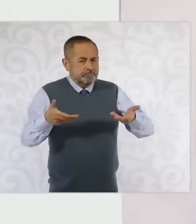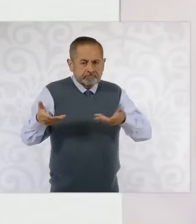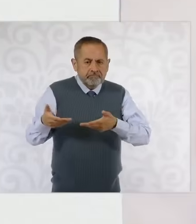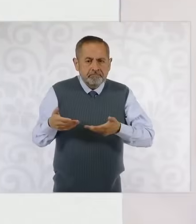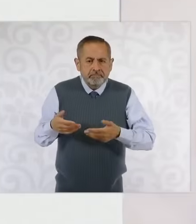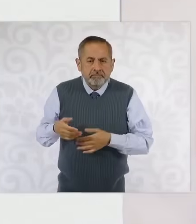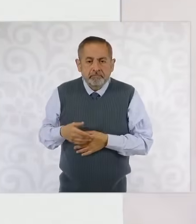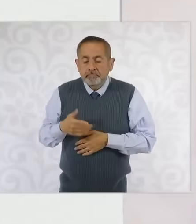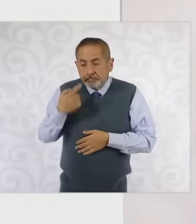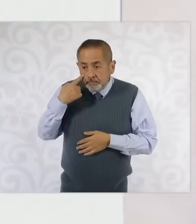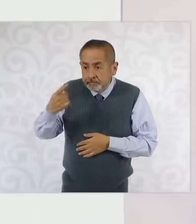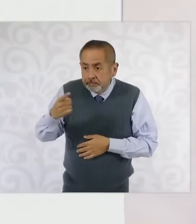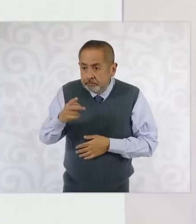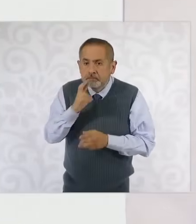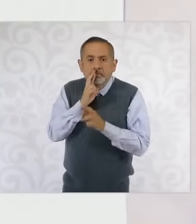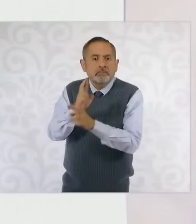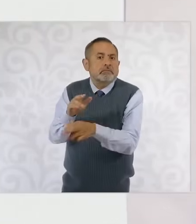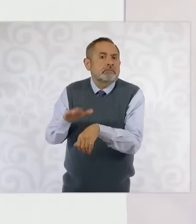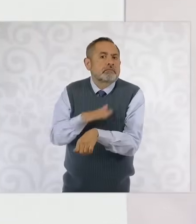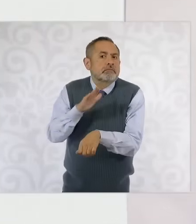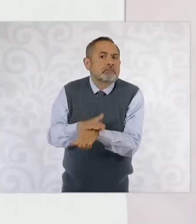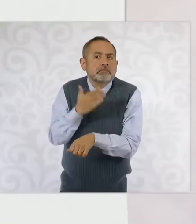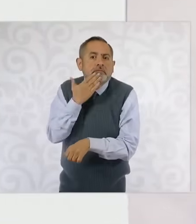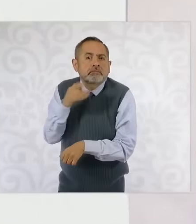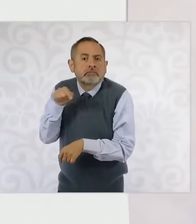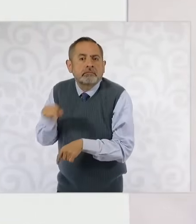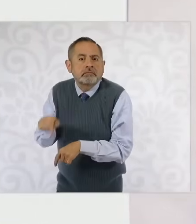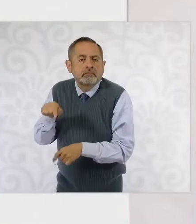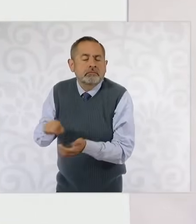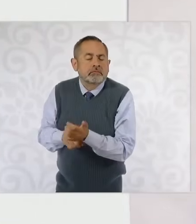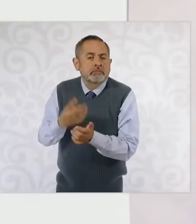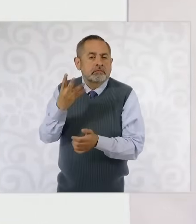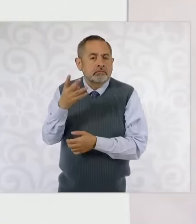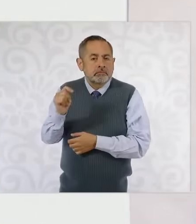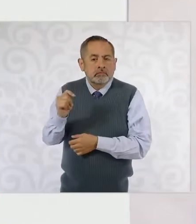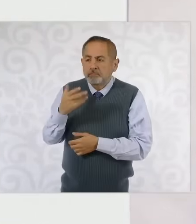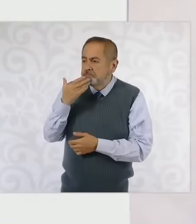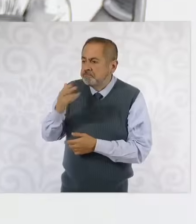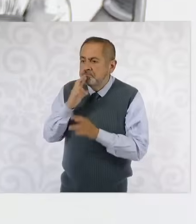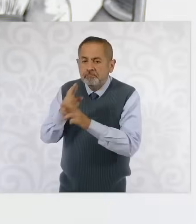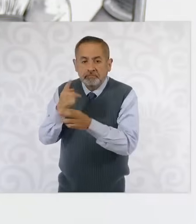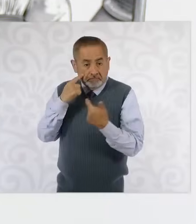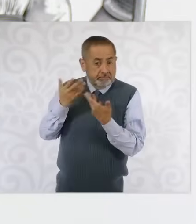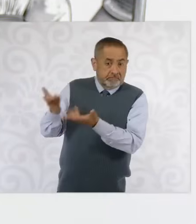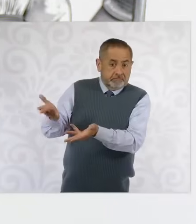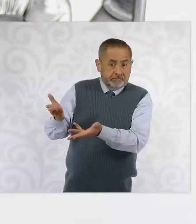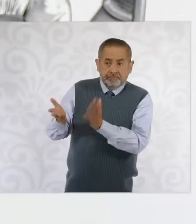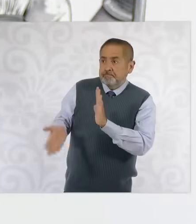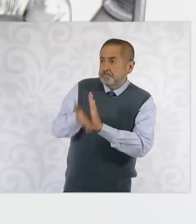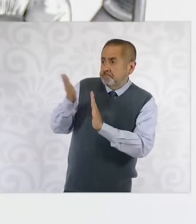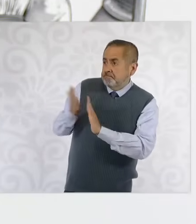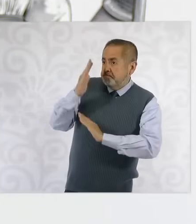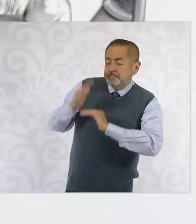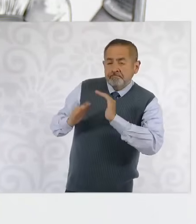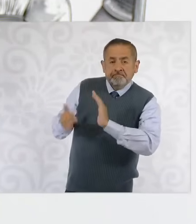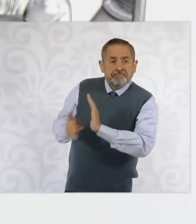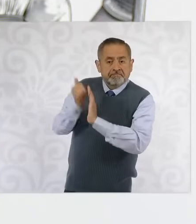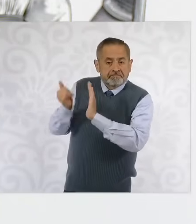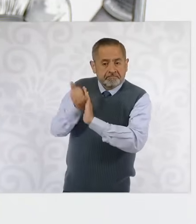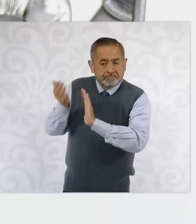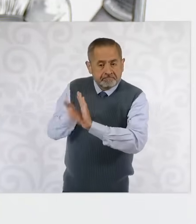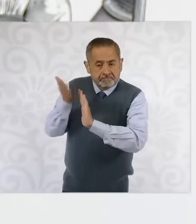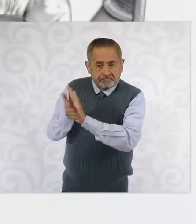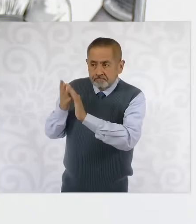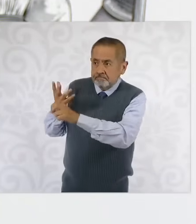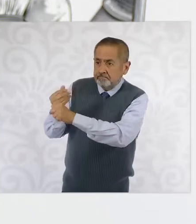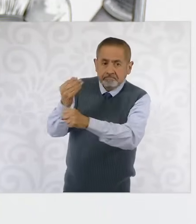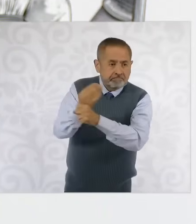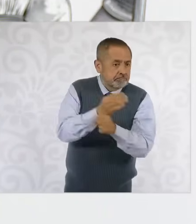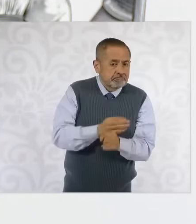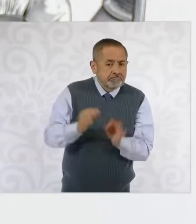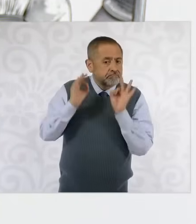resultados ahí están todas las obras eh de infraestructura